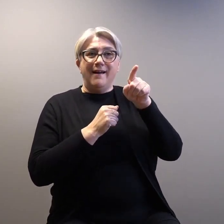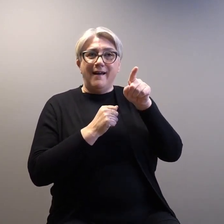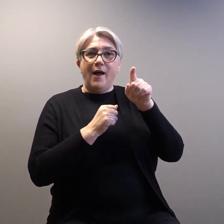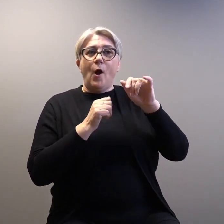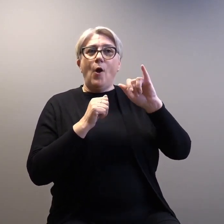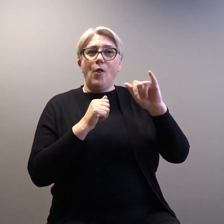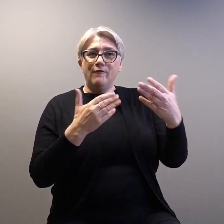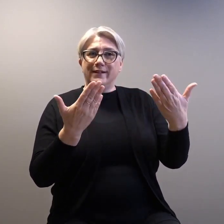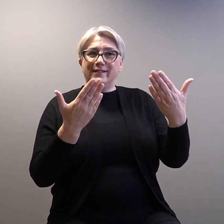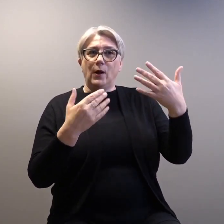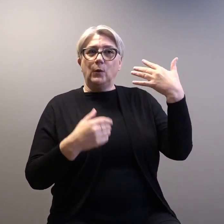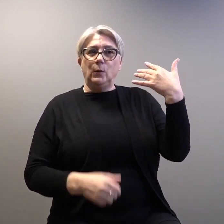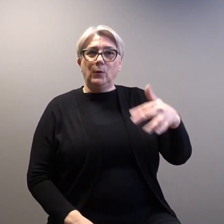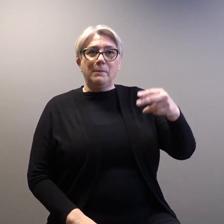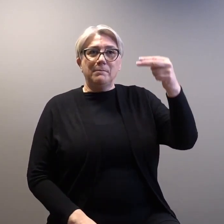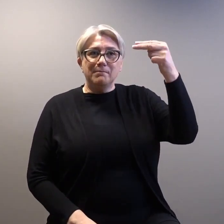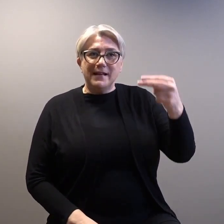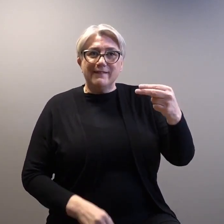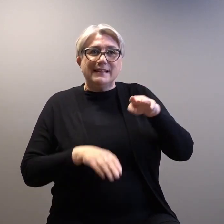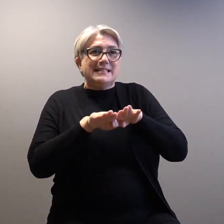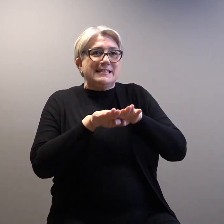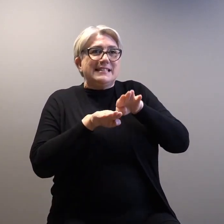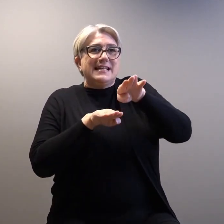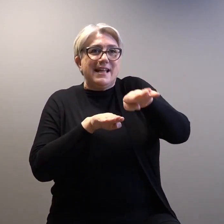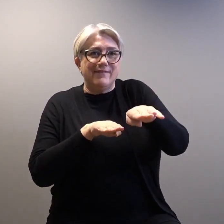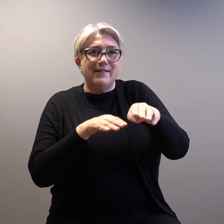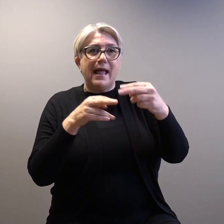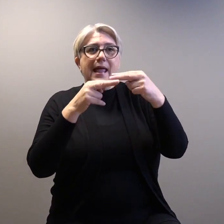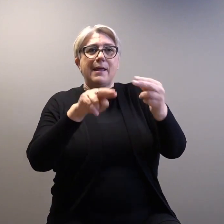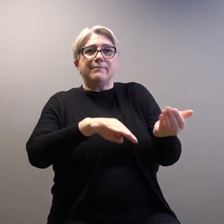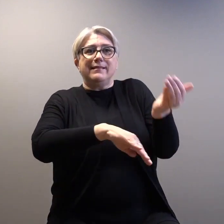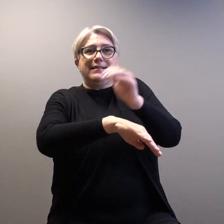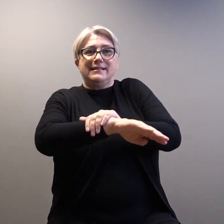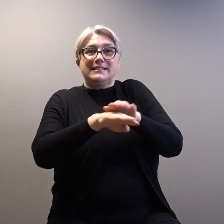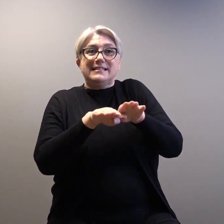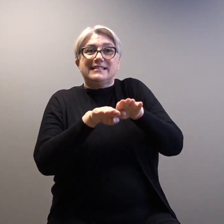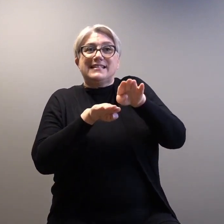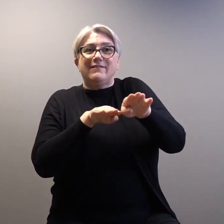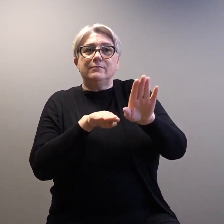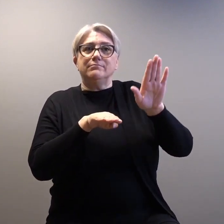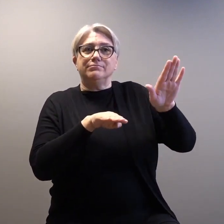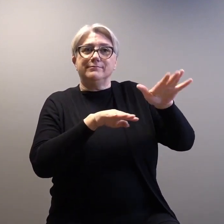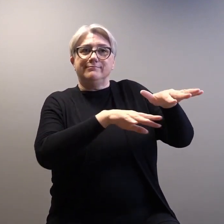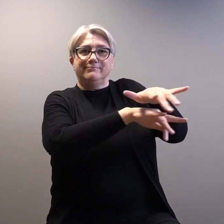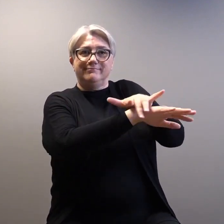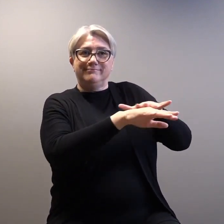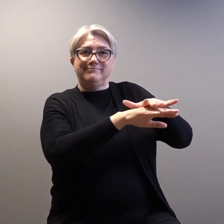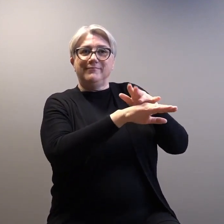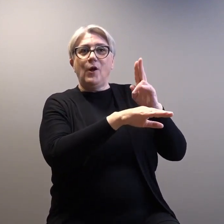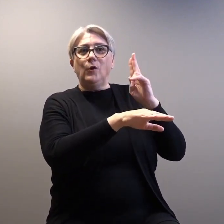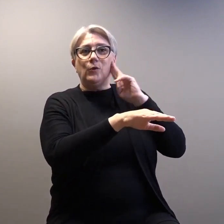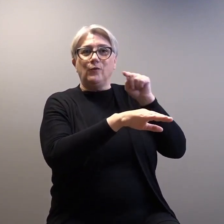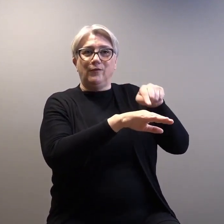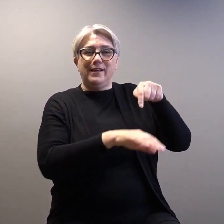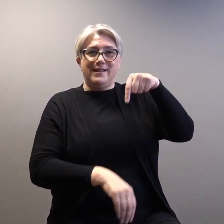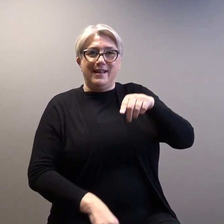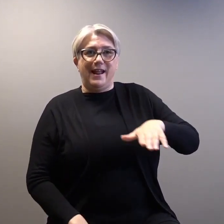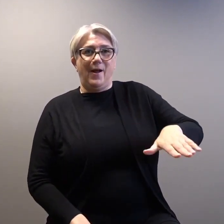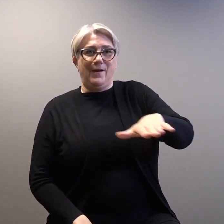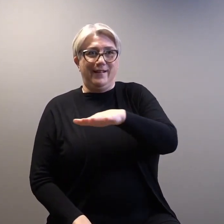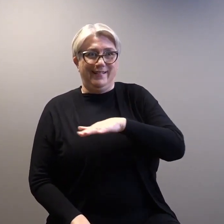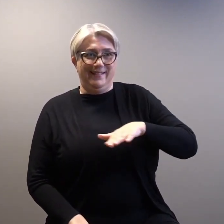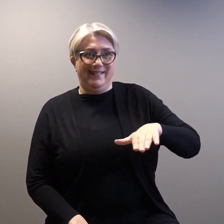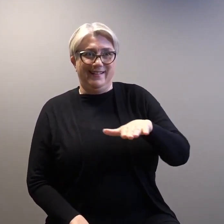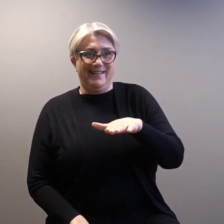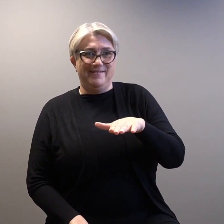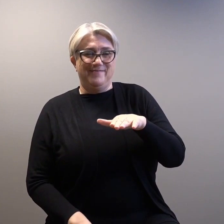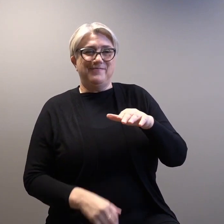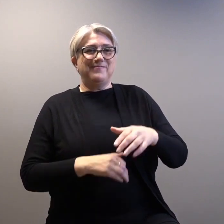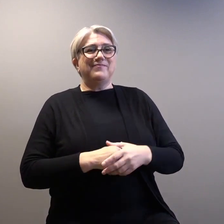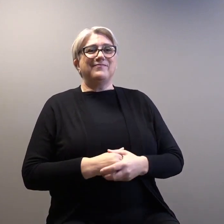Það væri mikilvægt jafnréttis- skref í þágu döff hér á landi.